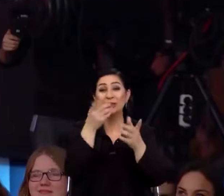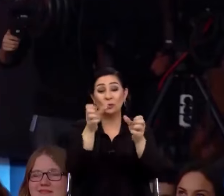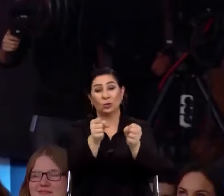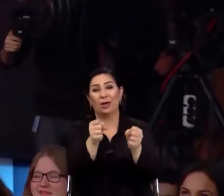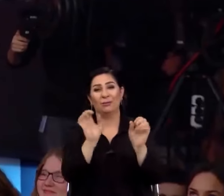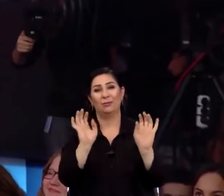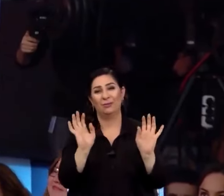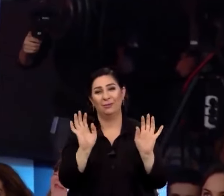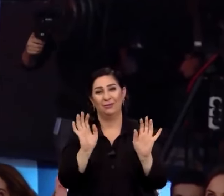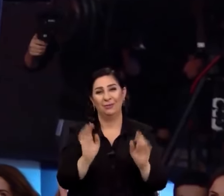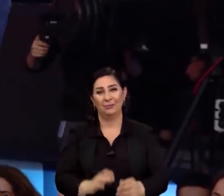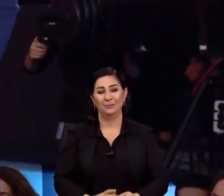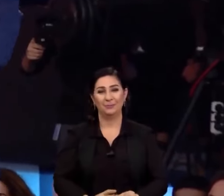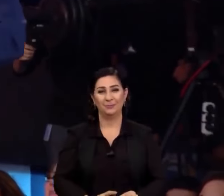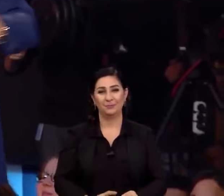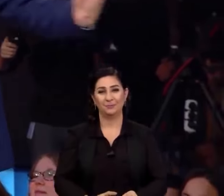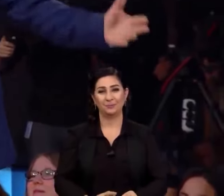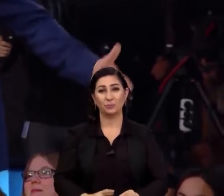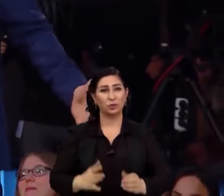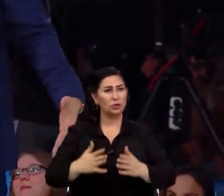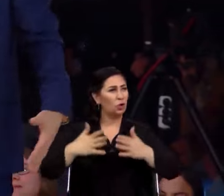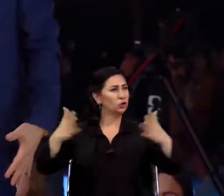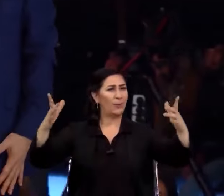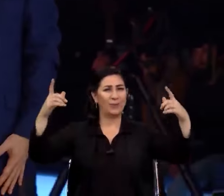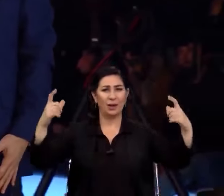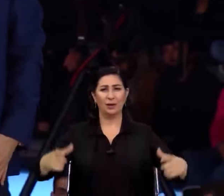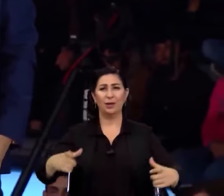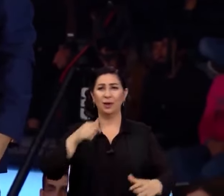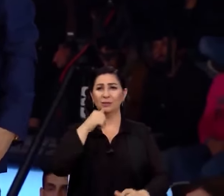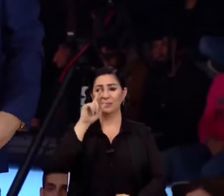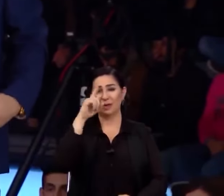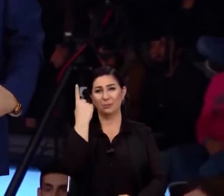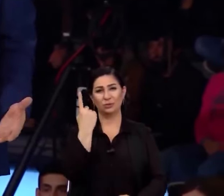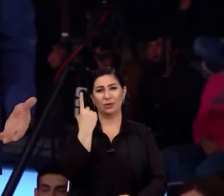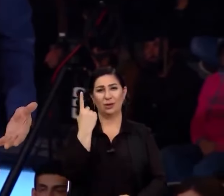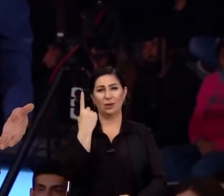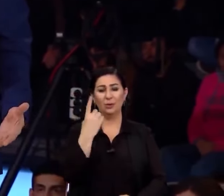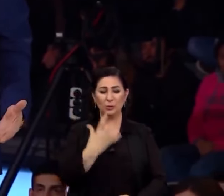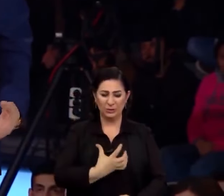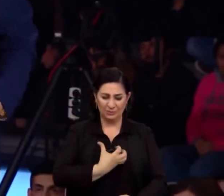yok yani Mesela kocaman bir alan adam tek başına dramatik bir şey anlatıyor